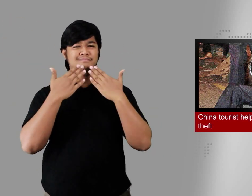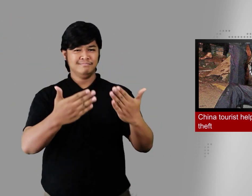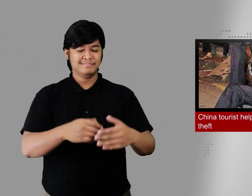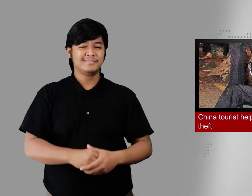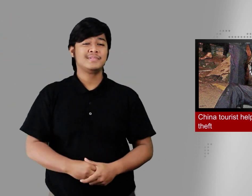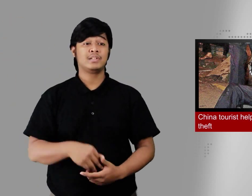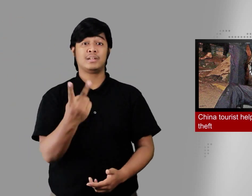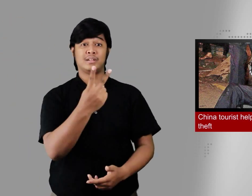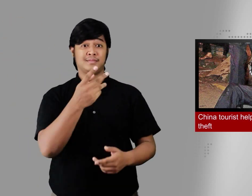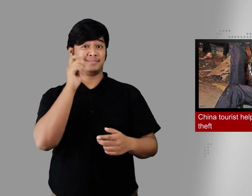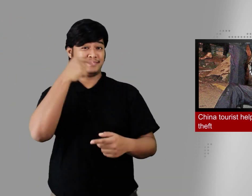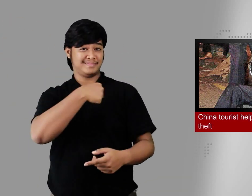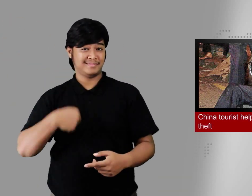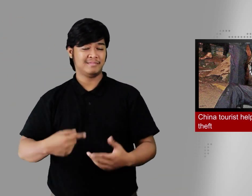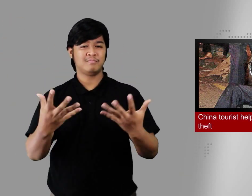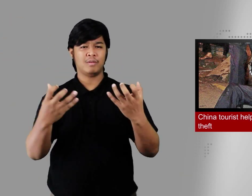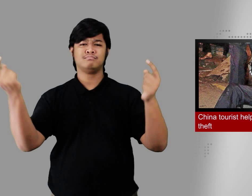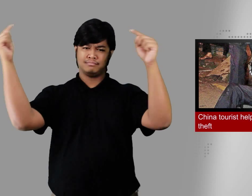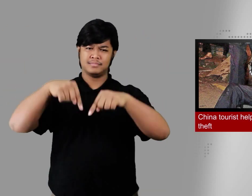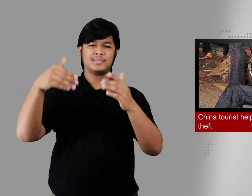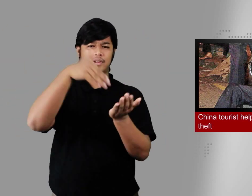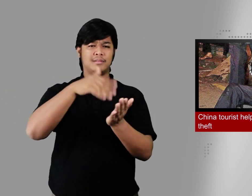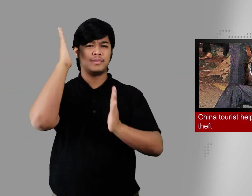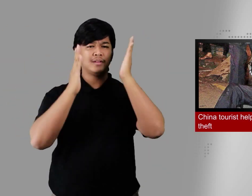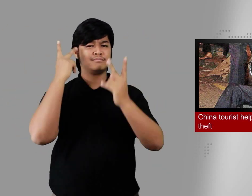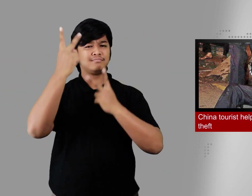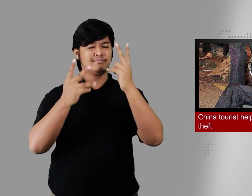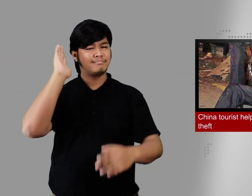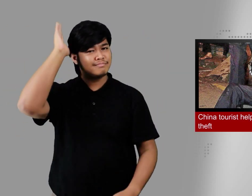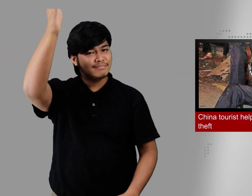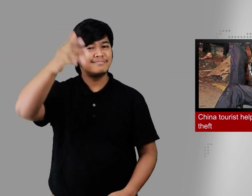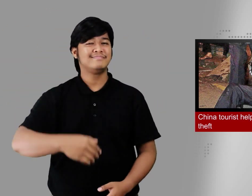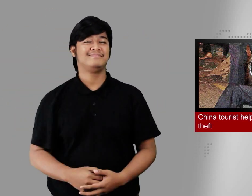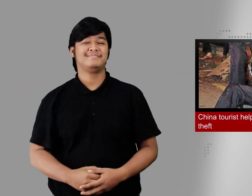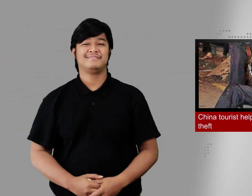Terima kasih diucapkan mereka dan mereka akan berkunjungi Malaysia pada masa akan datang nanti.